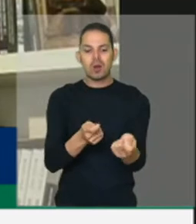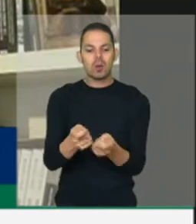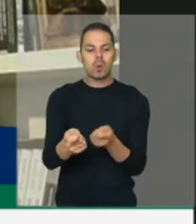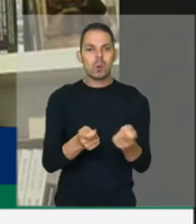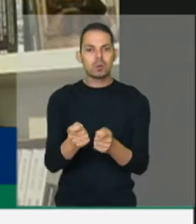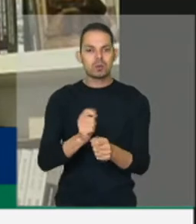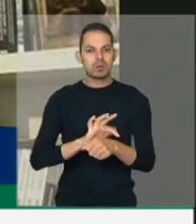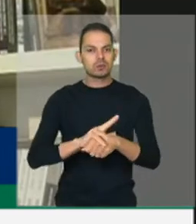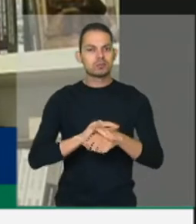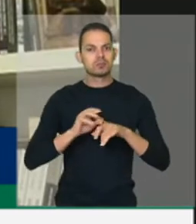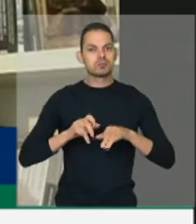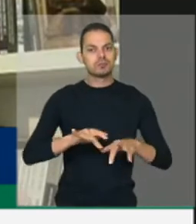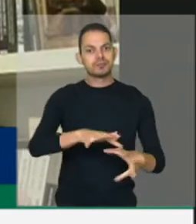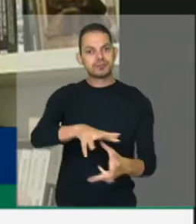AO CONTROLE DA PANDEMIA. SE FORMOS FAZER AS CONTAS DO